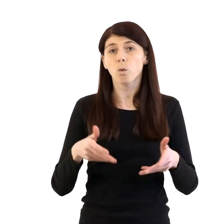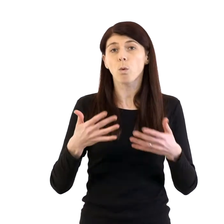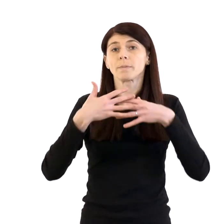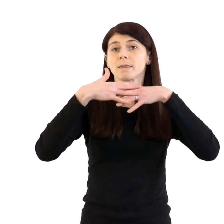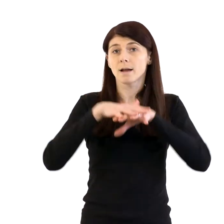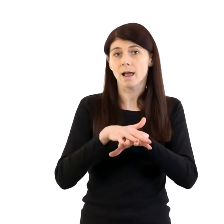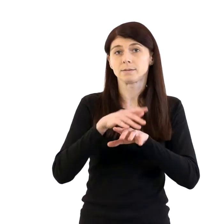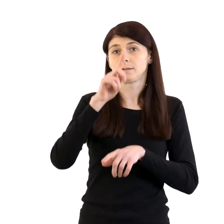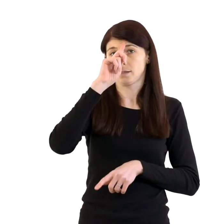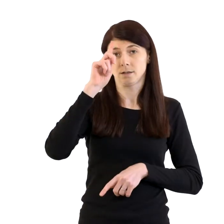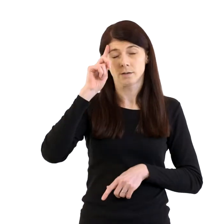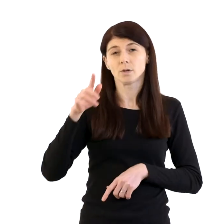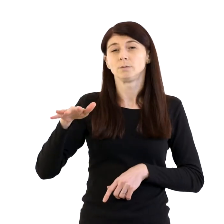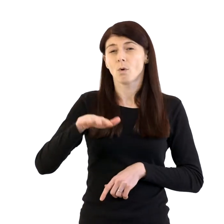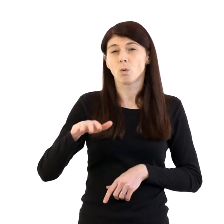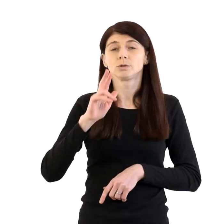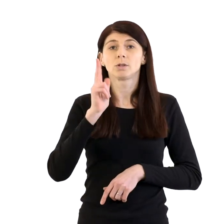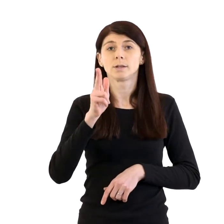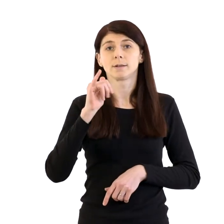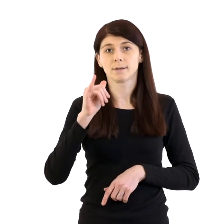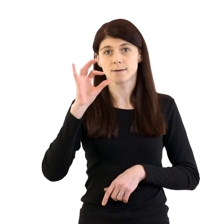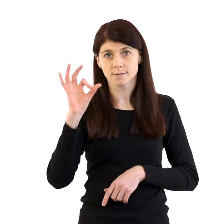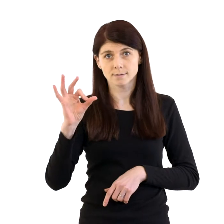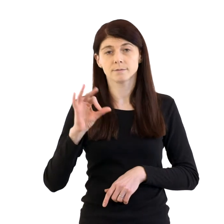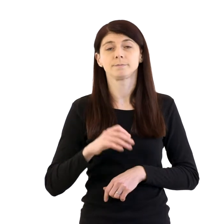Klub Integracji Społecznej KIS,